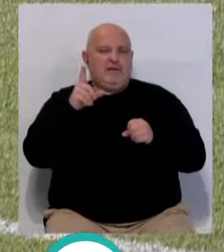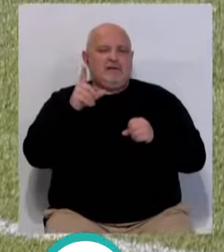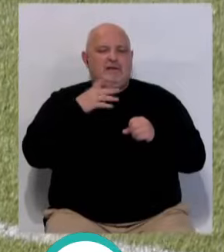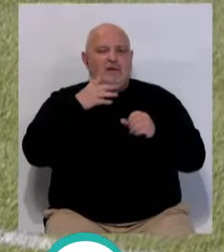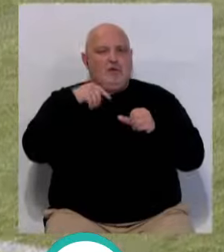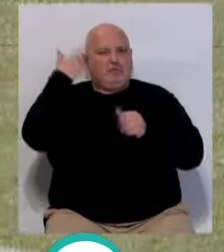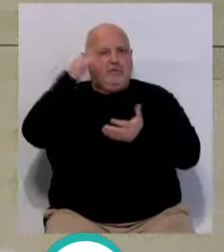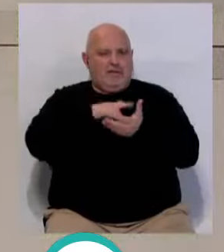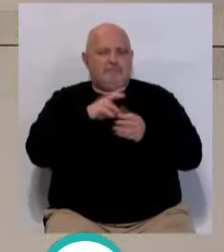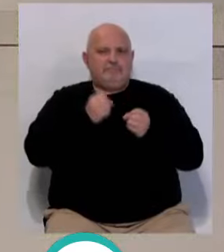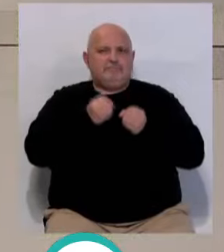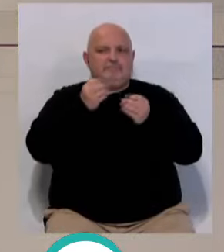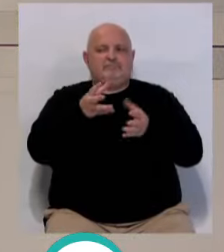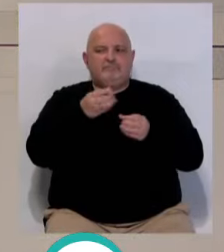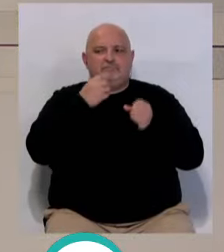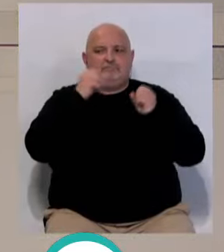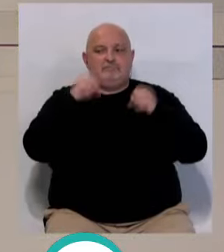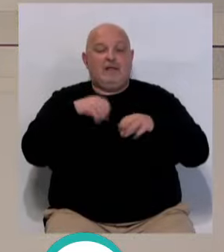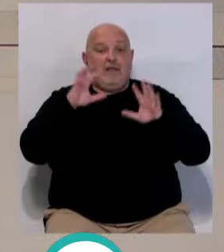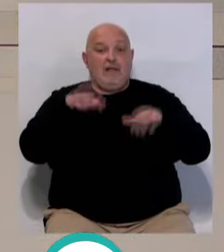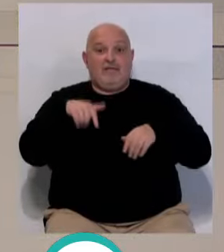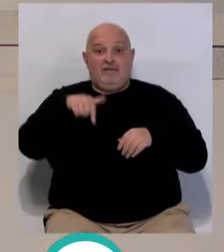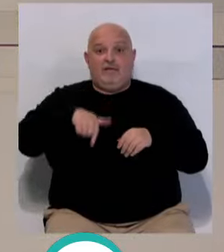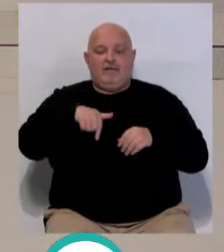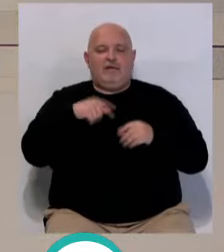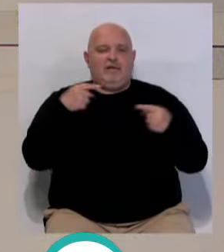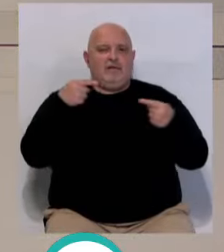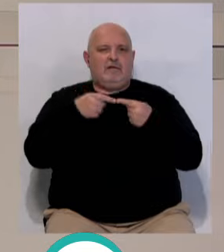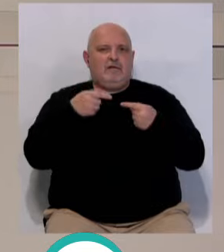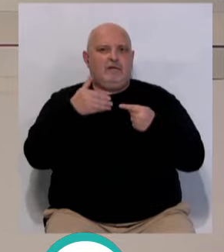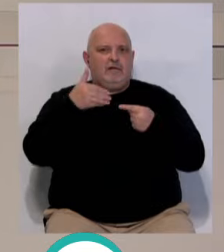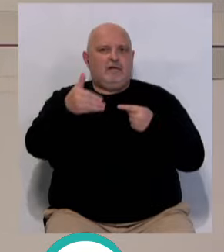en el día de mañana Pero ha confirmado que el ci club de fútbol se va a enfrentar a la Selección